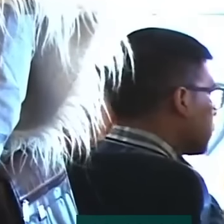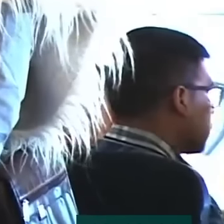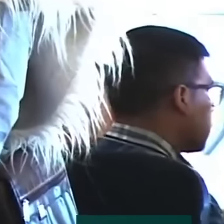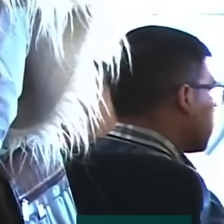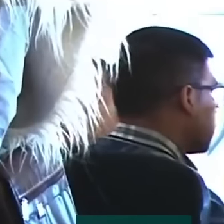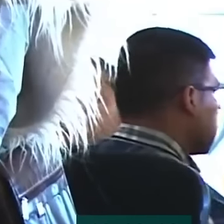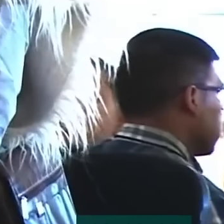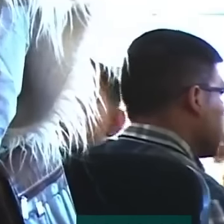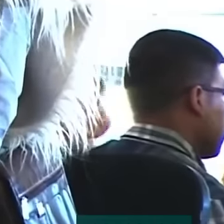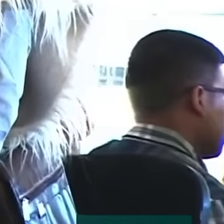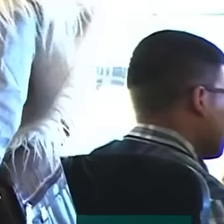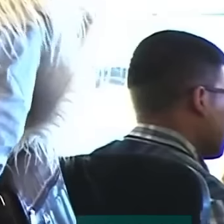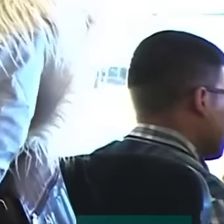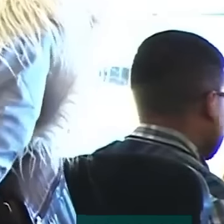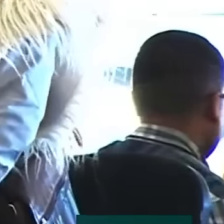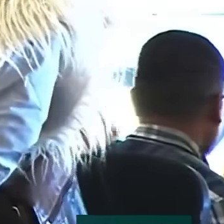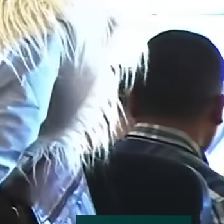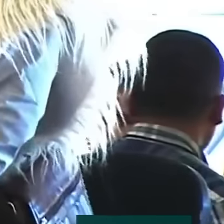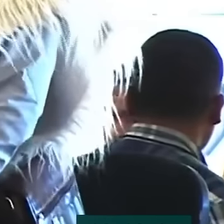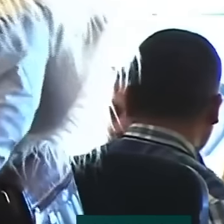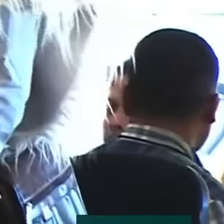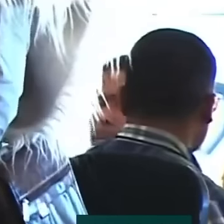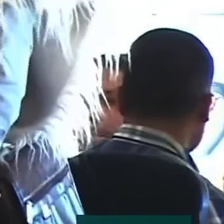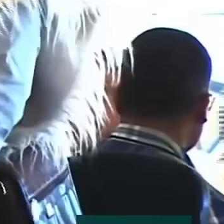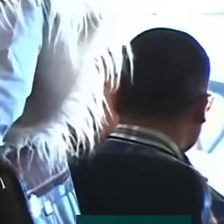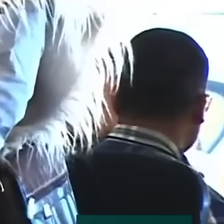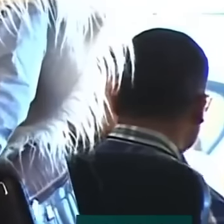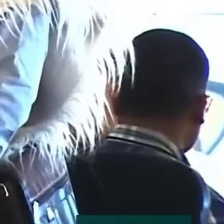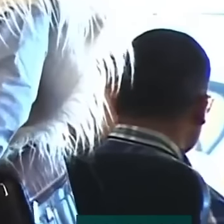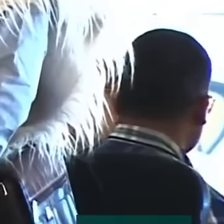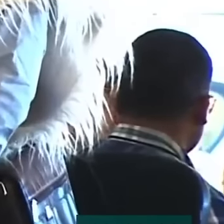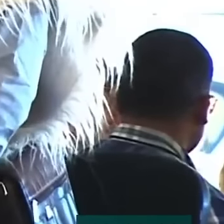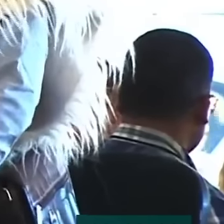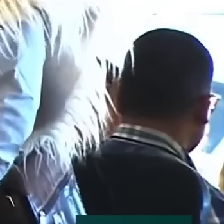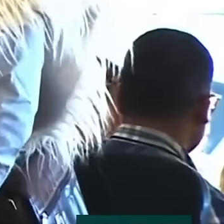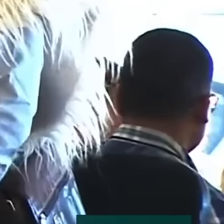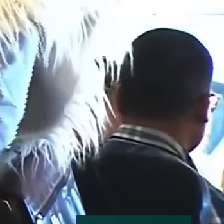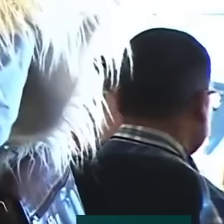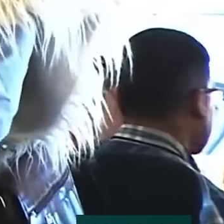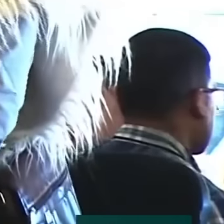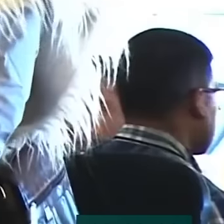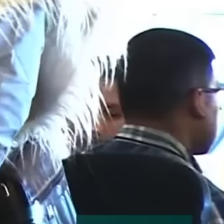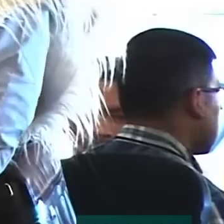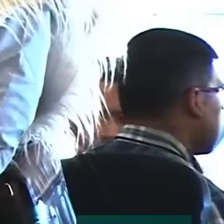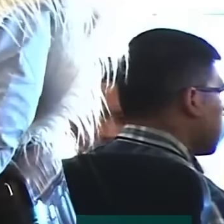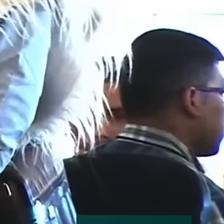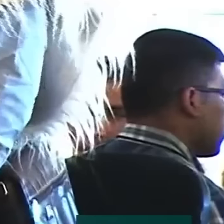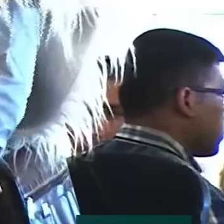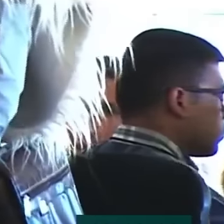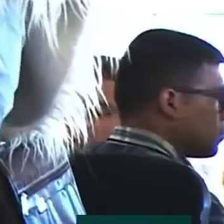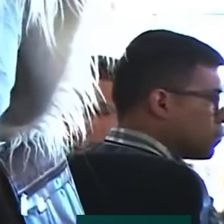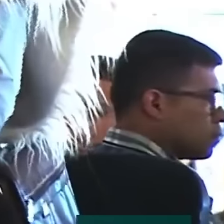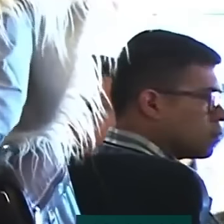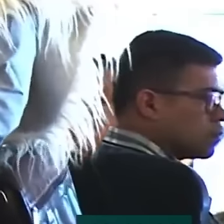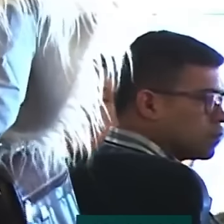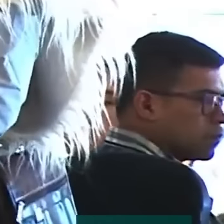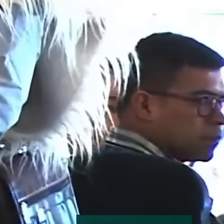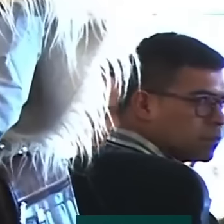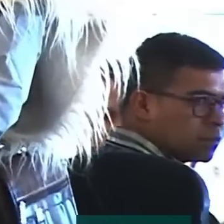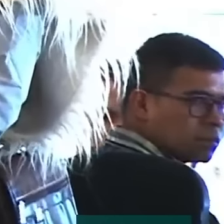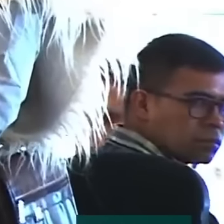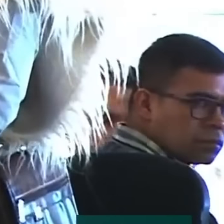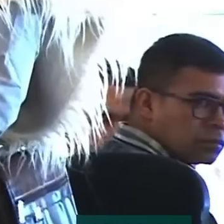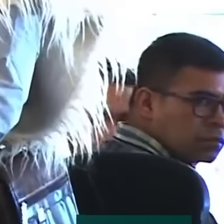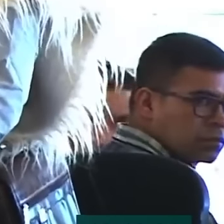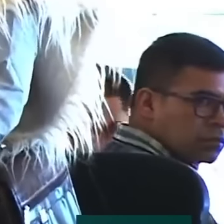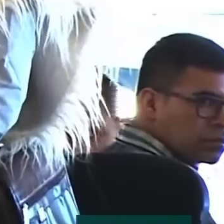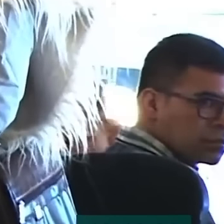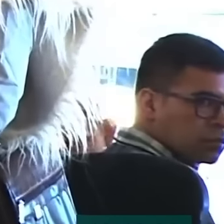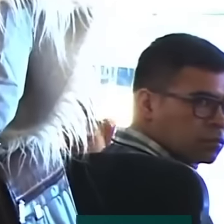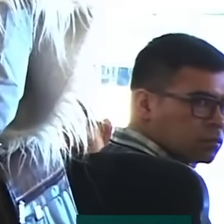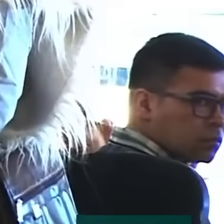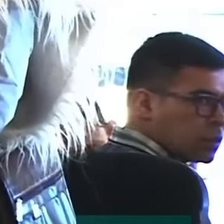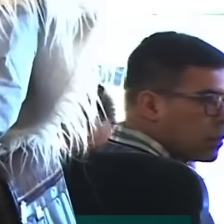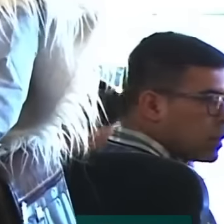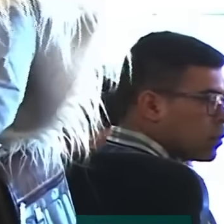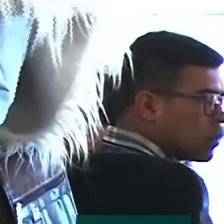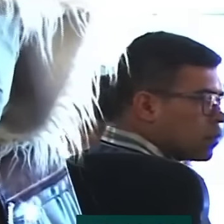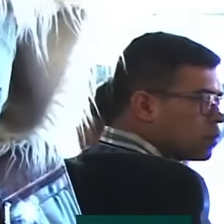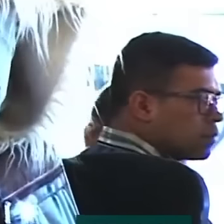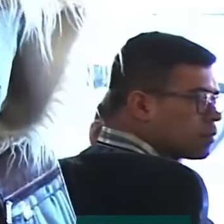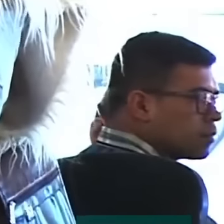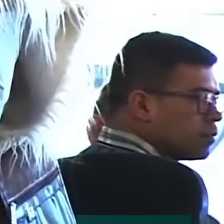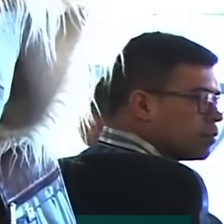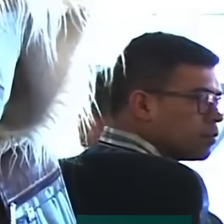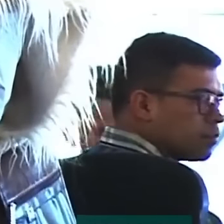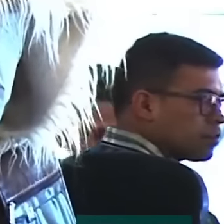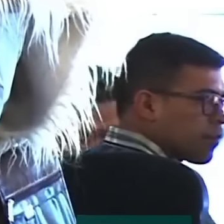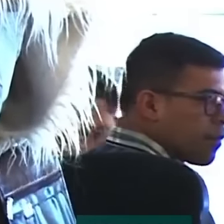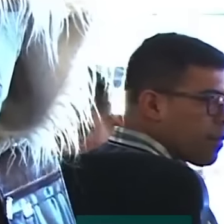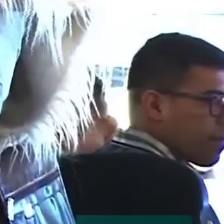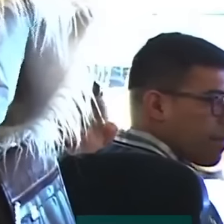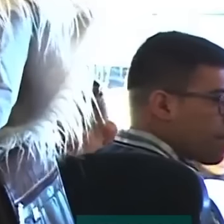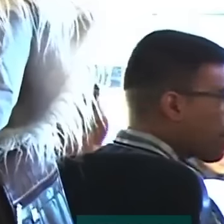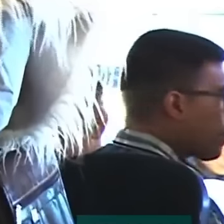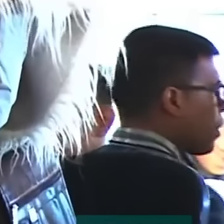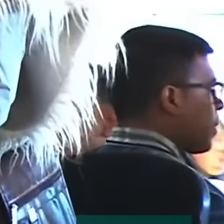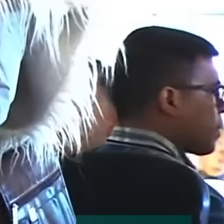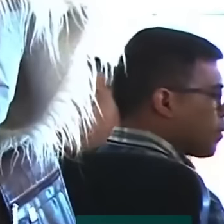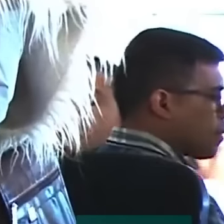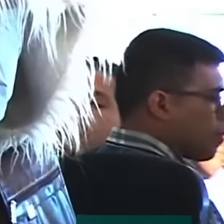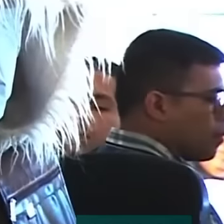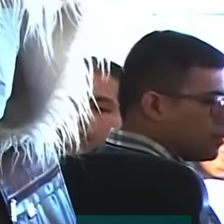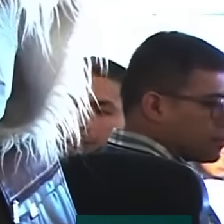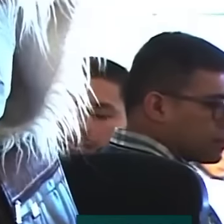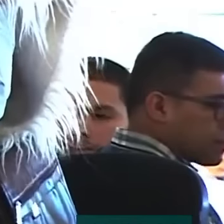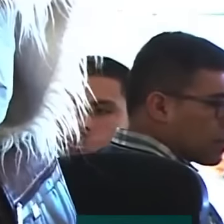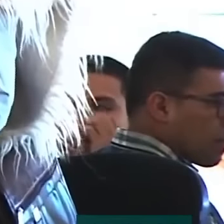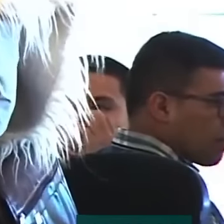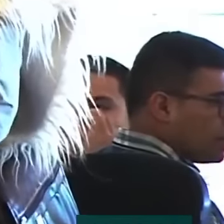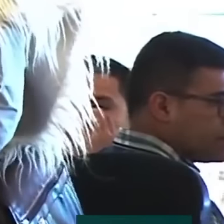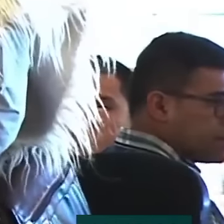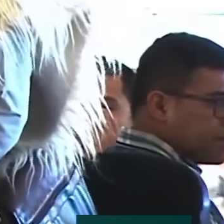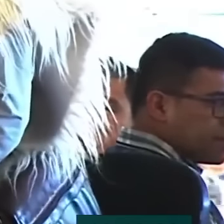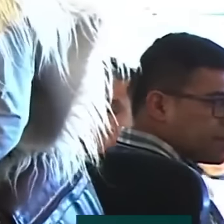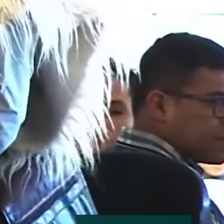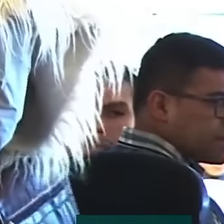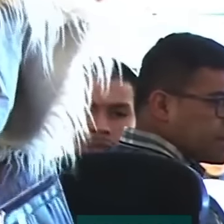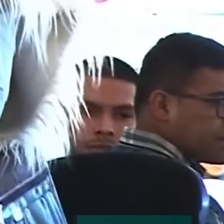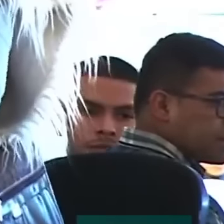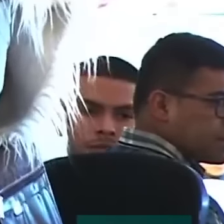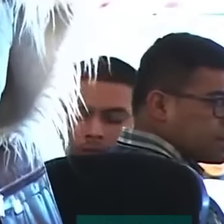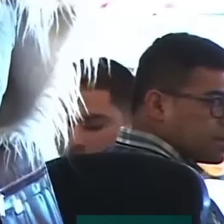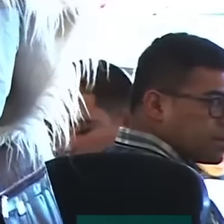Pero estado de mucho menos ley general